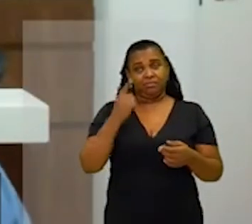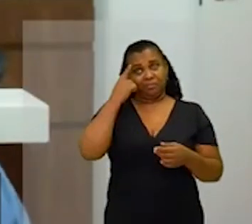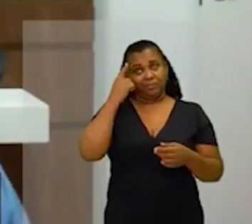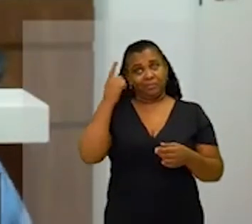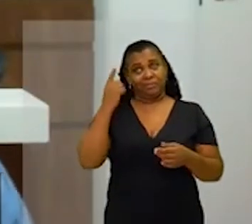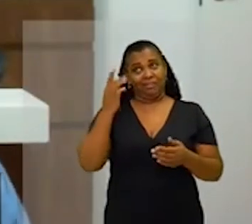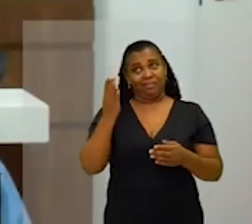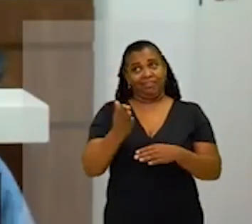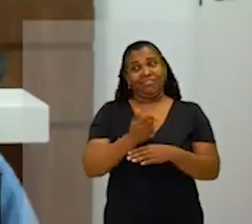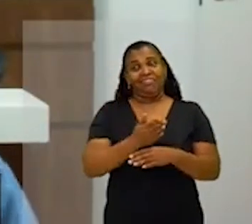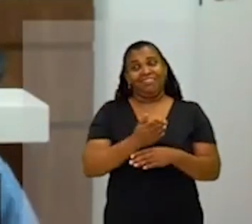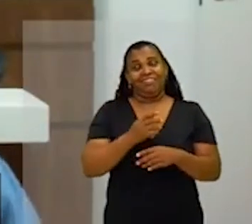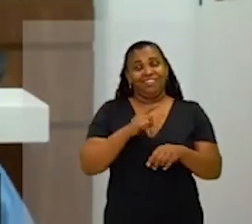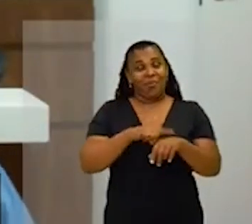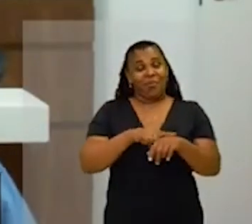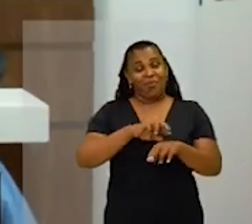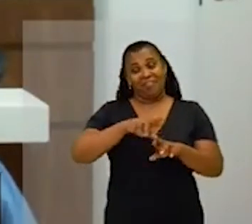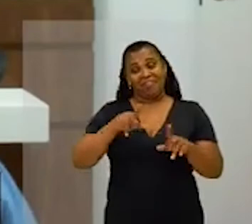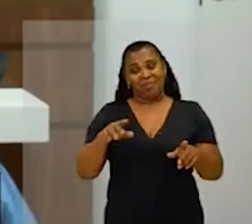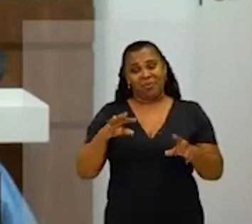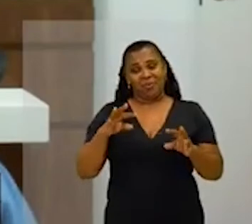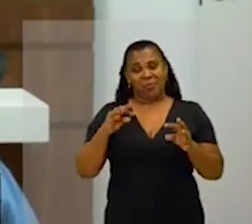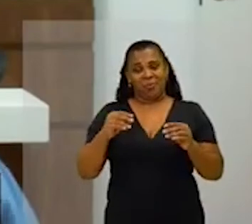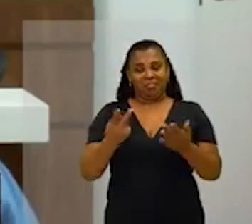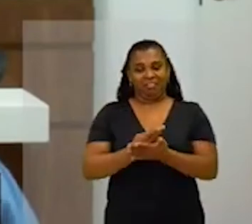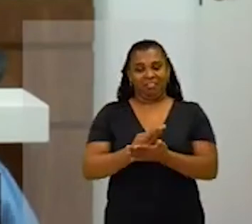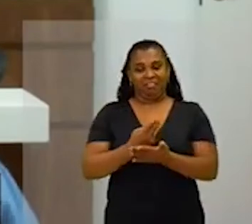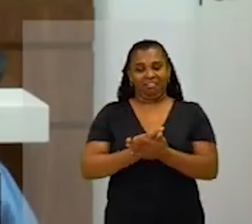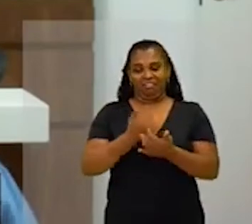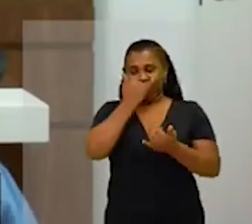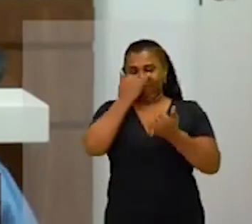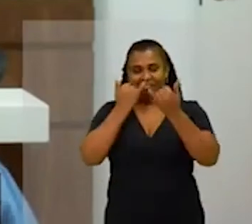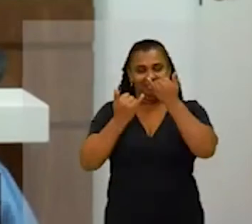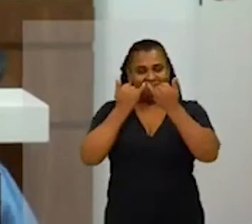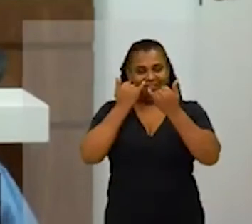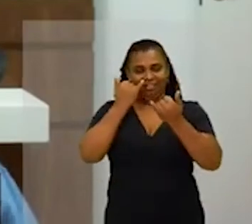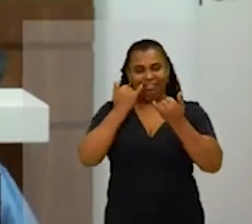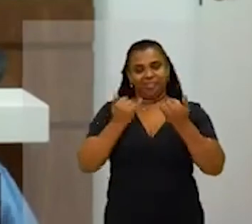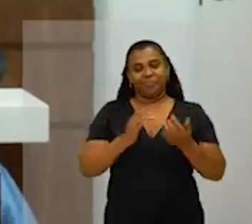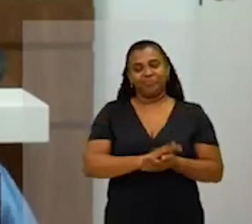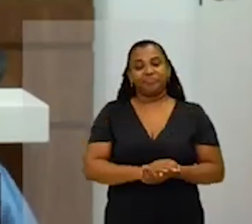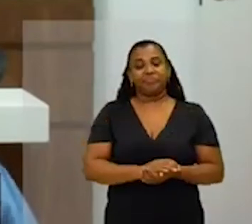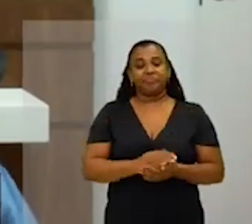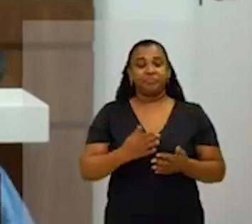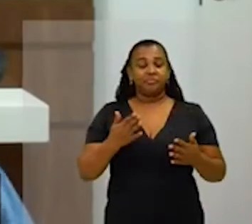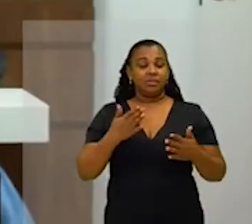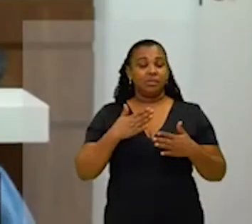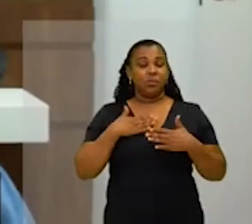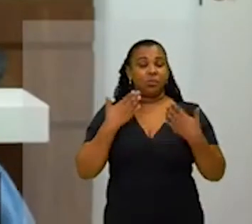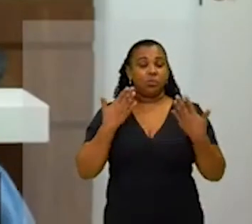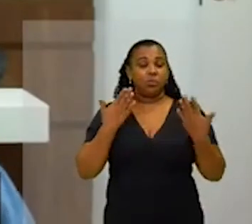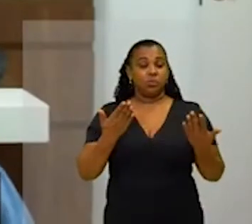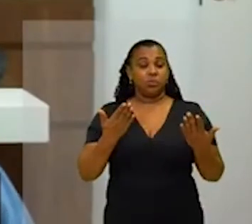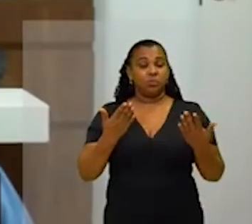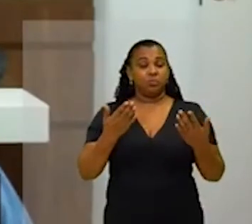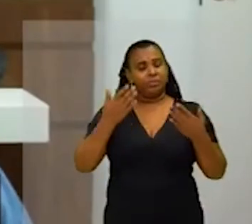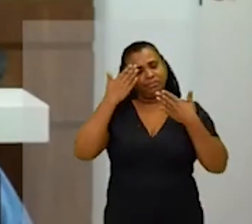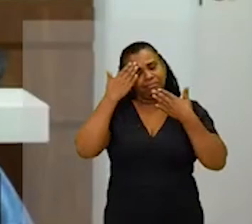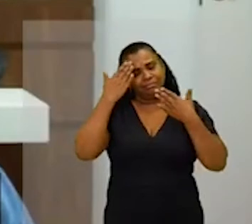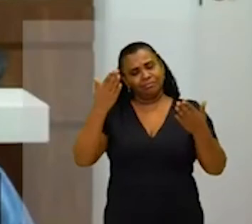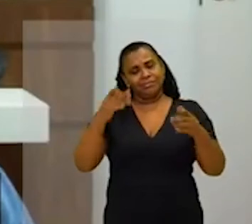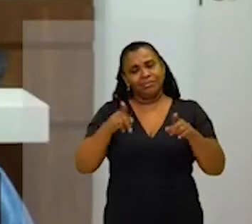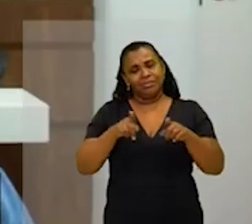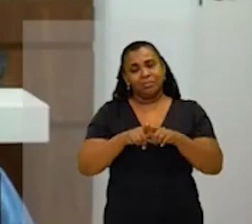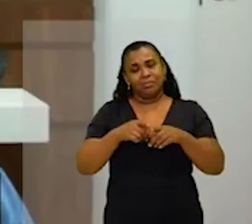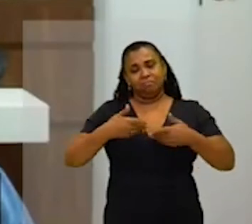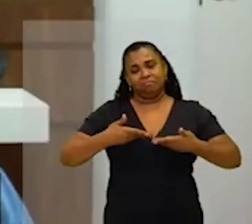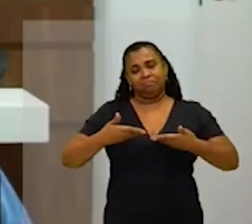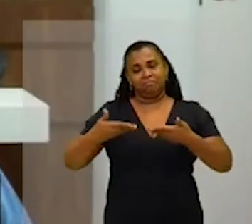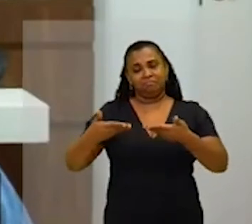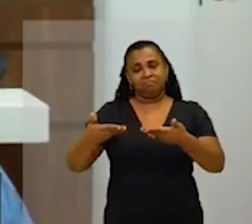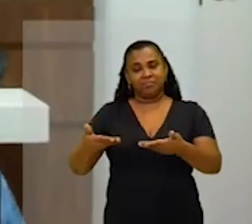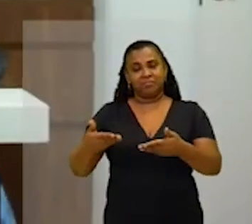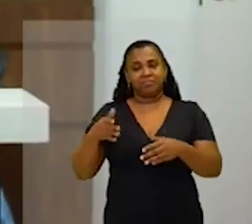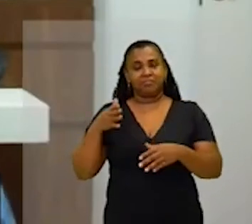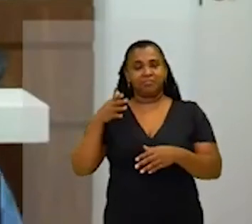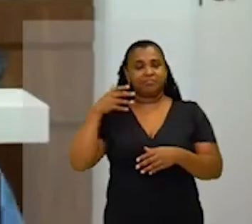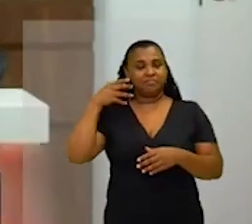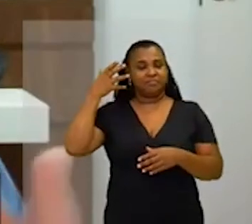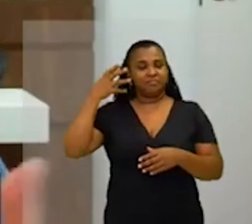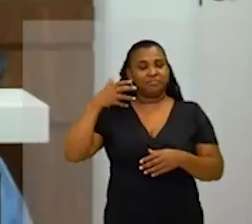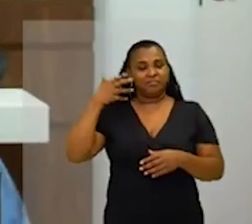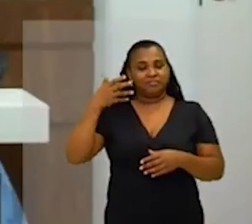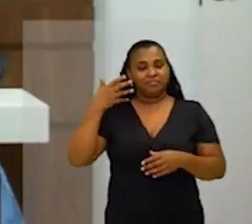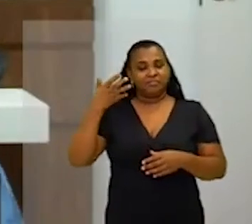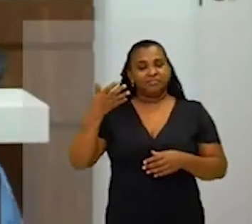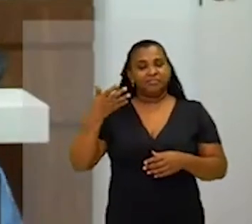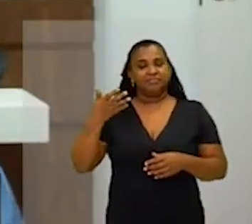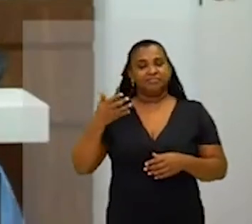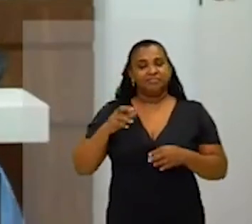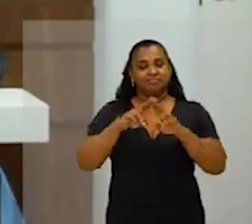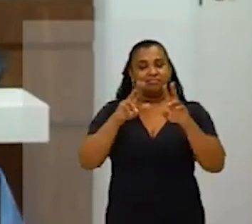eu fiquei surpreso de fato com o identificado com o convite para vir falar a respeito do argumento